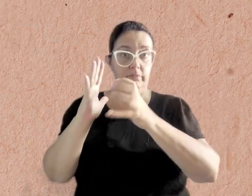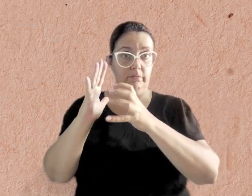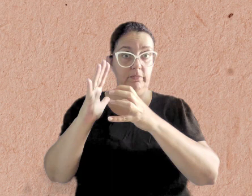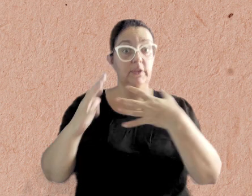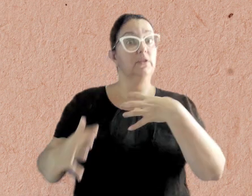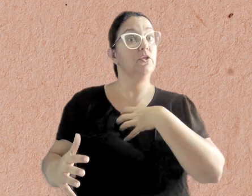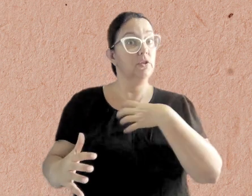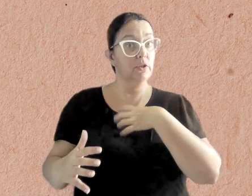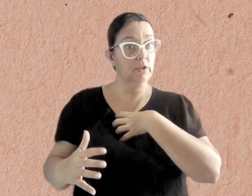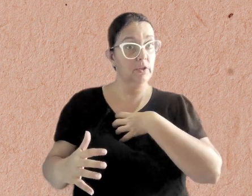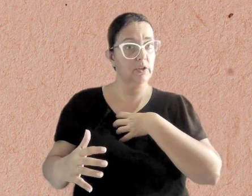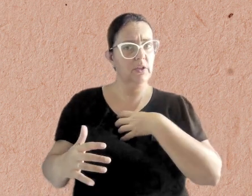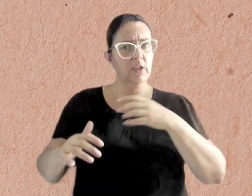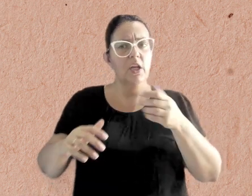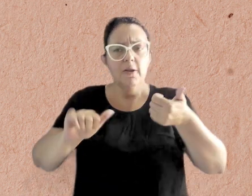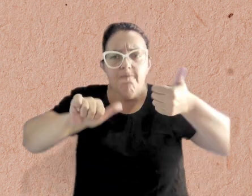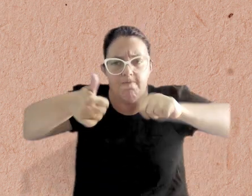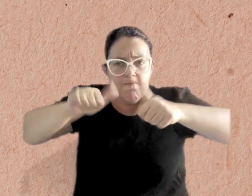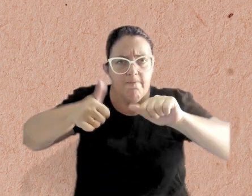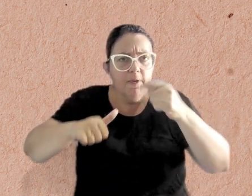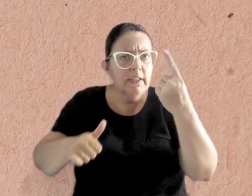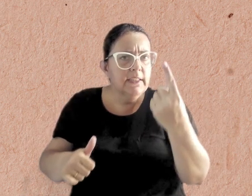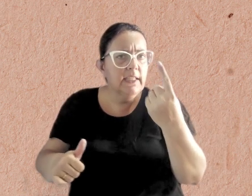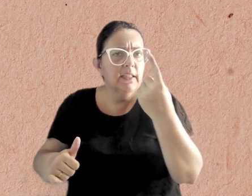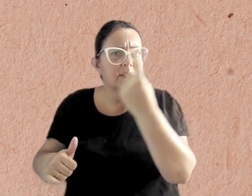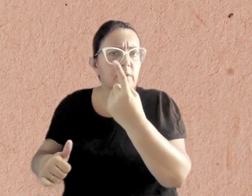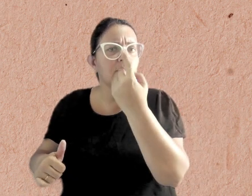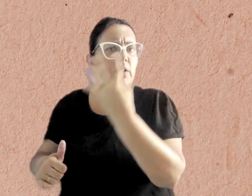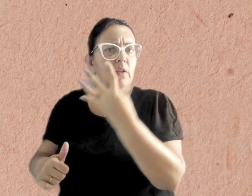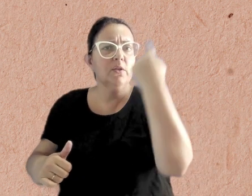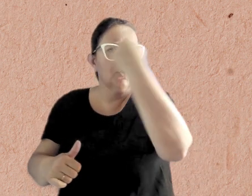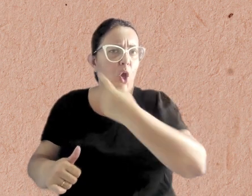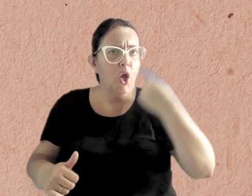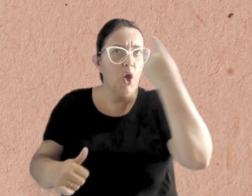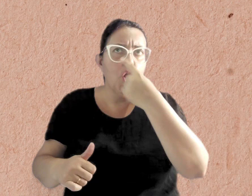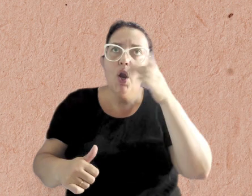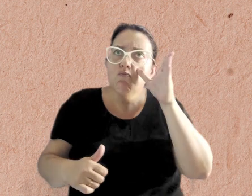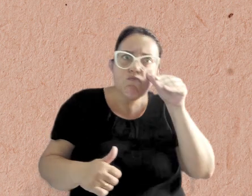Desta forma, o esforço de análise envolveu 114 horas de registro audiovisual,